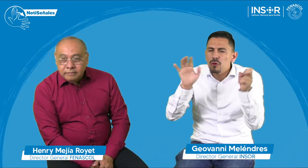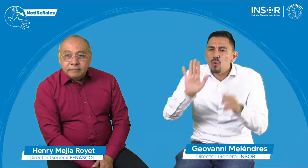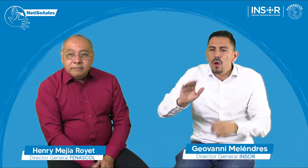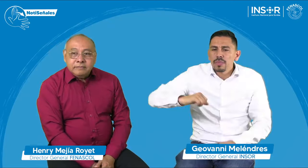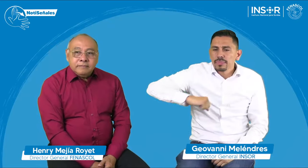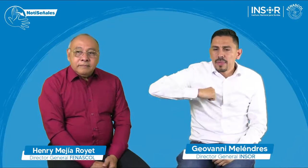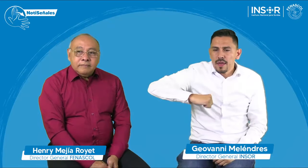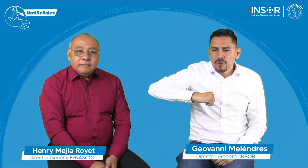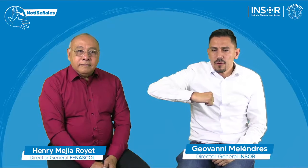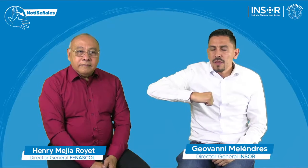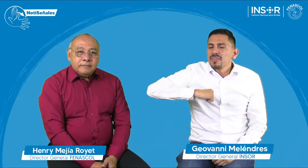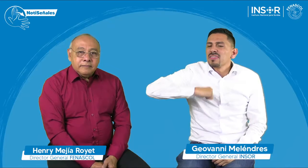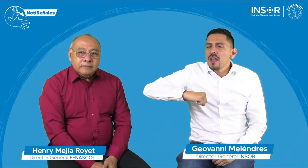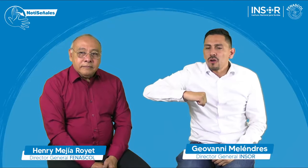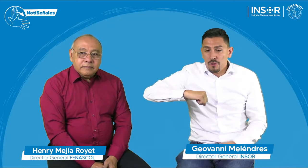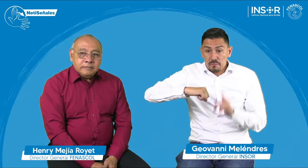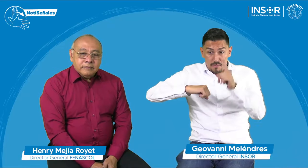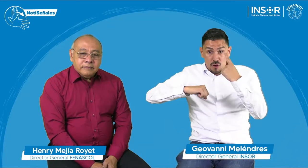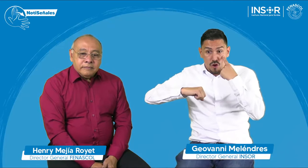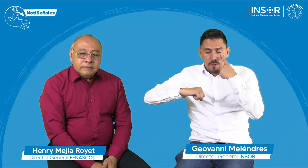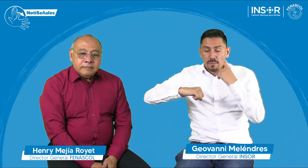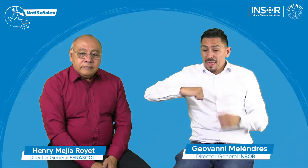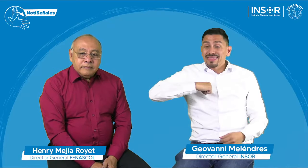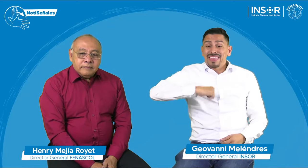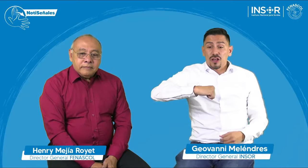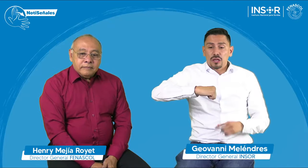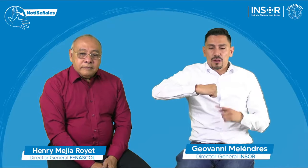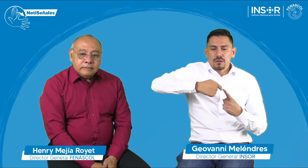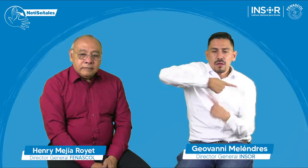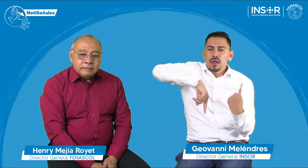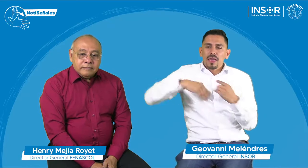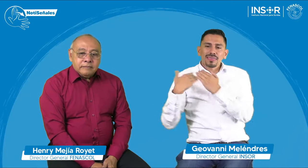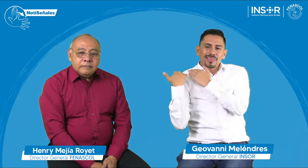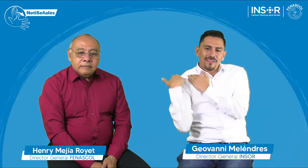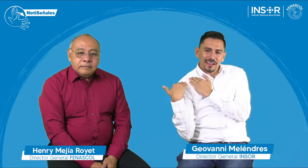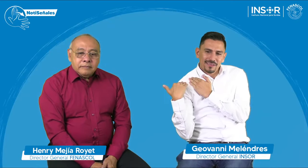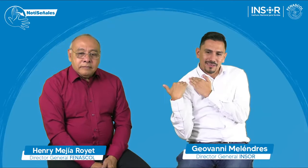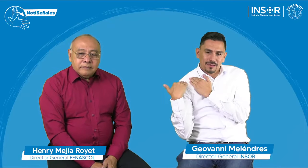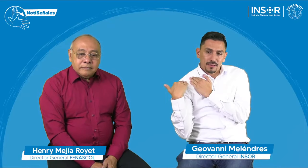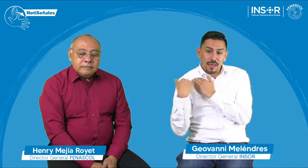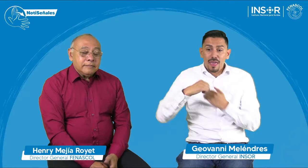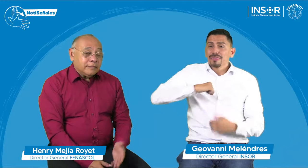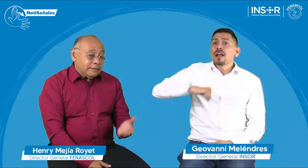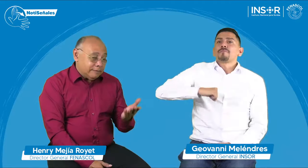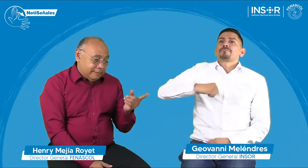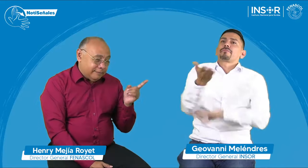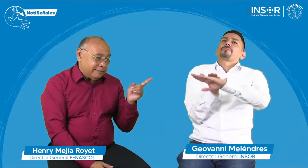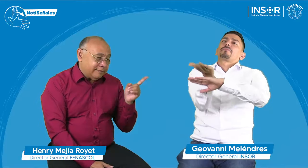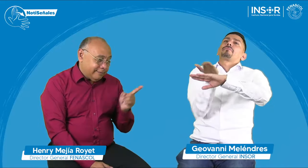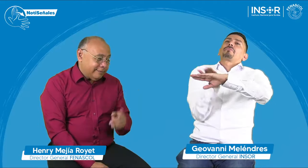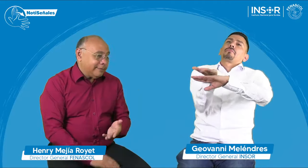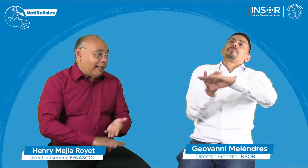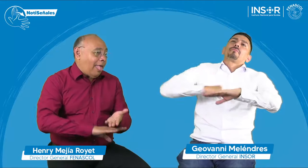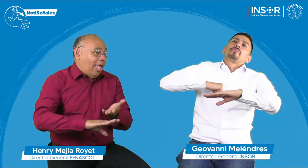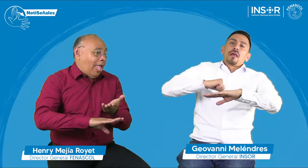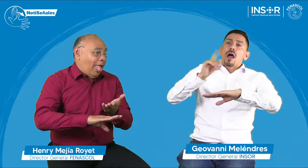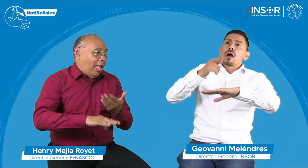ciudadanos sordos, esa información. ¿Sobre qué temas?